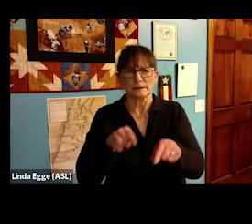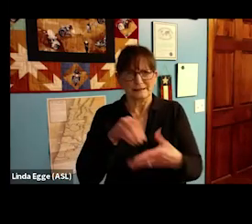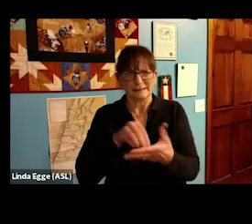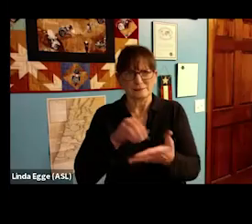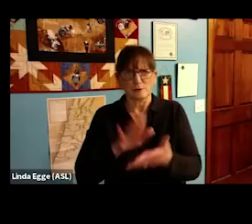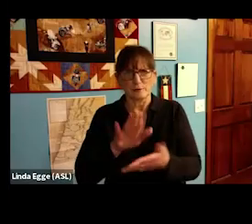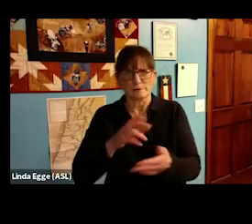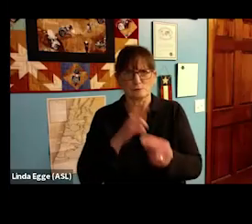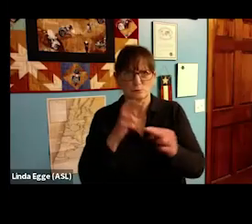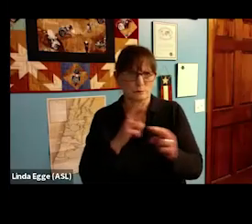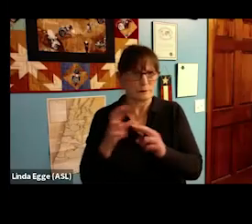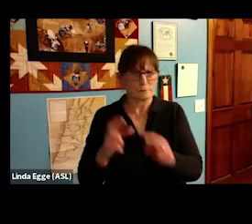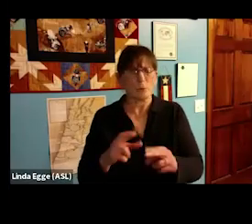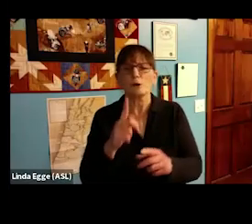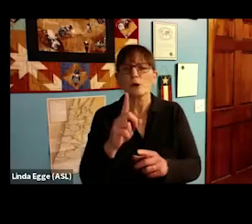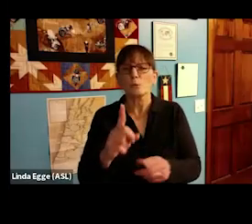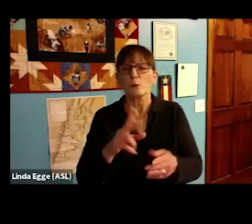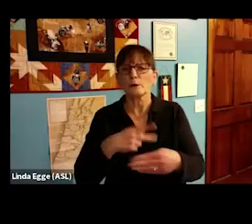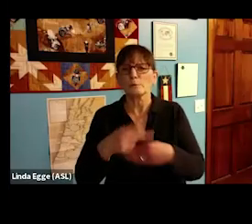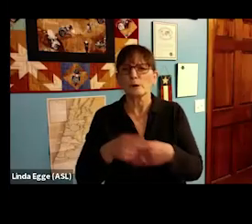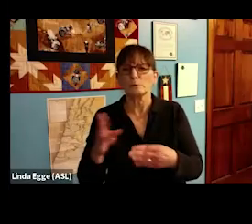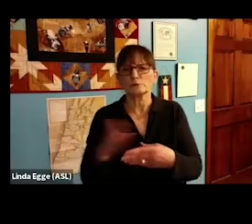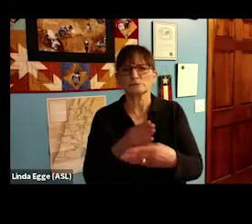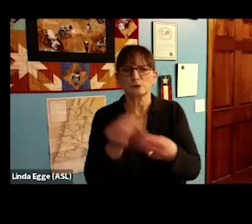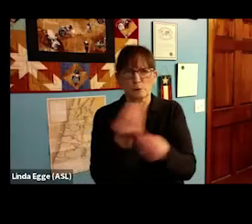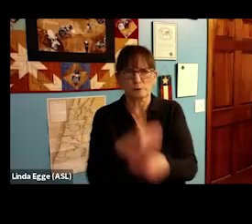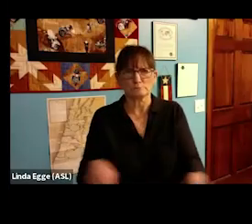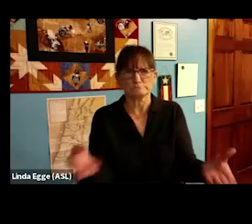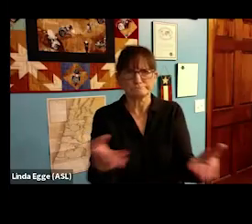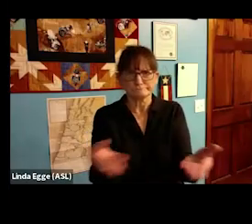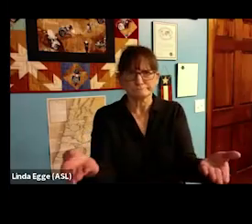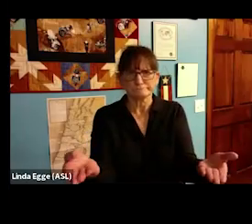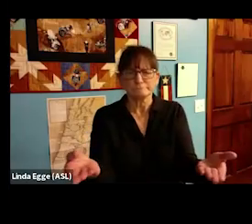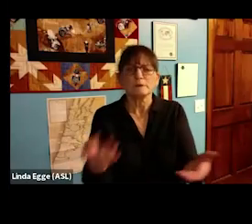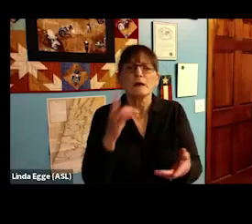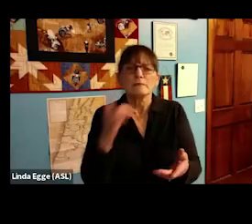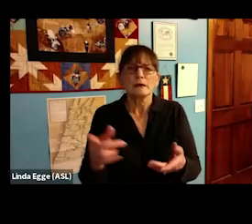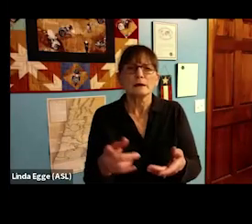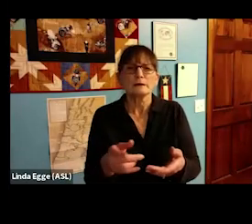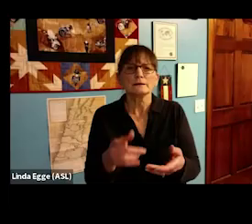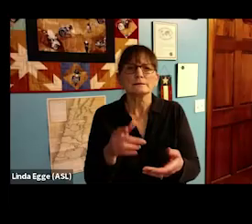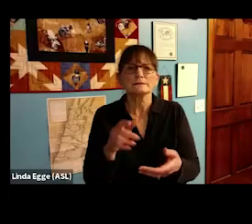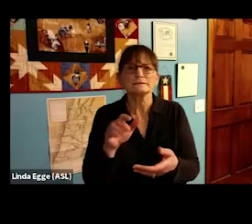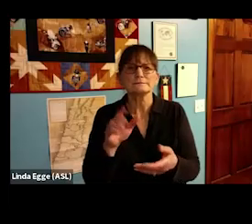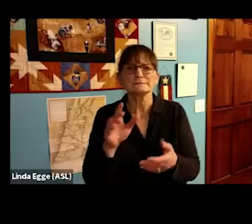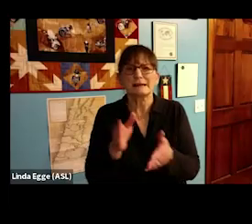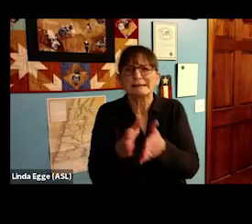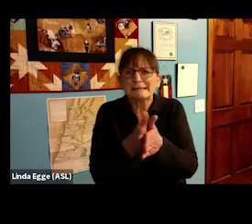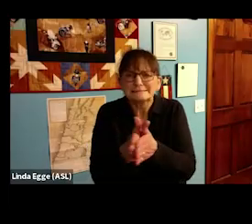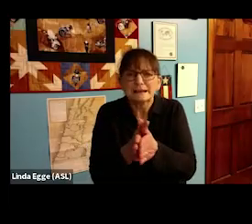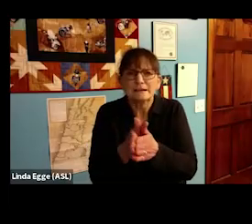Jarita, tengo tu primera diapositiva, pero también si quieres presentarte un poco más, siéntete libre de hacerlo también.